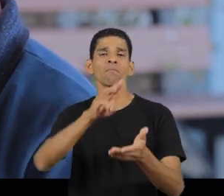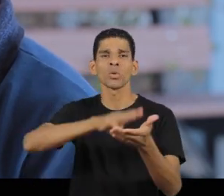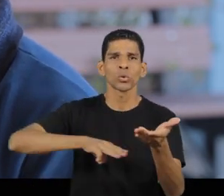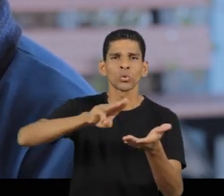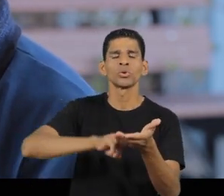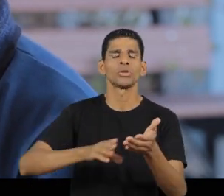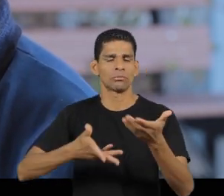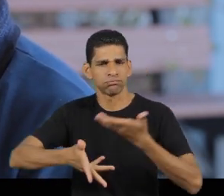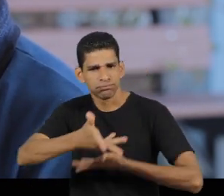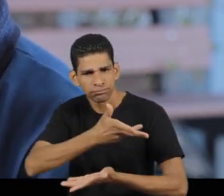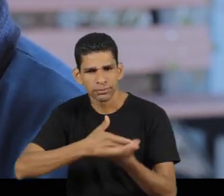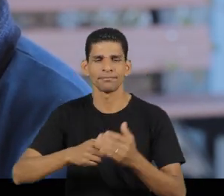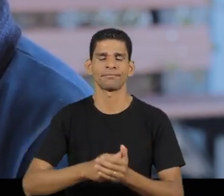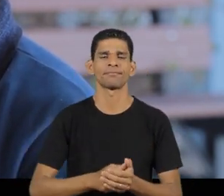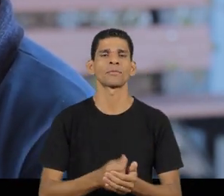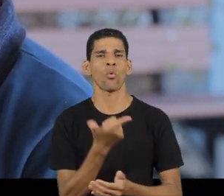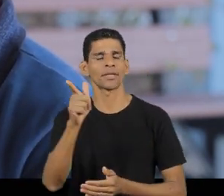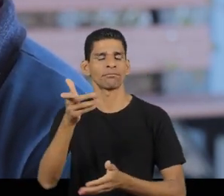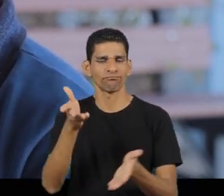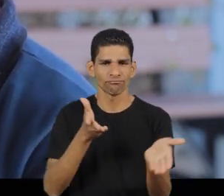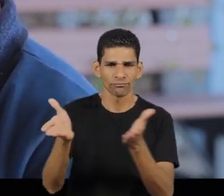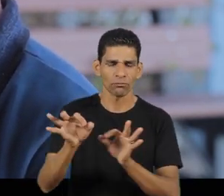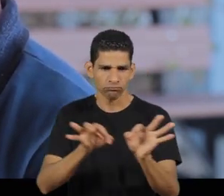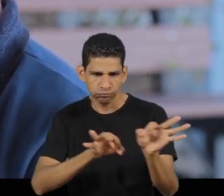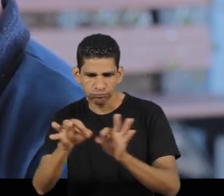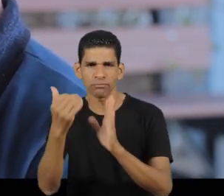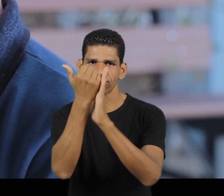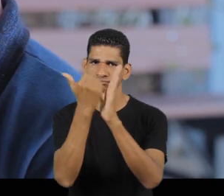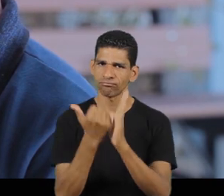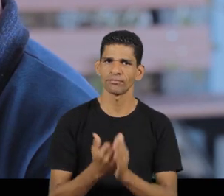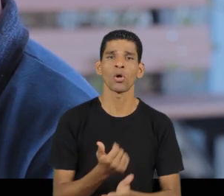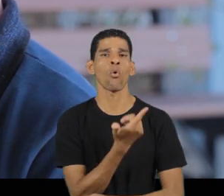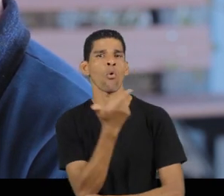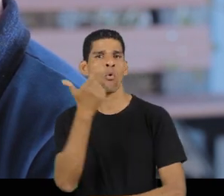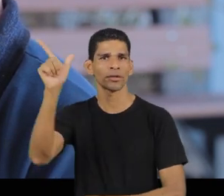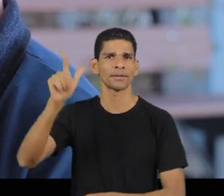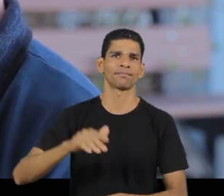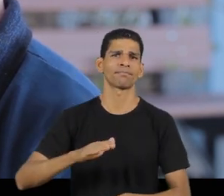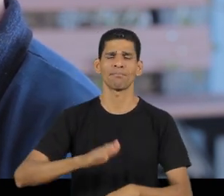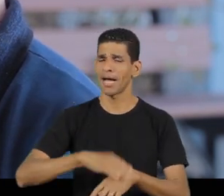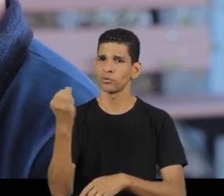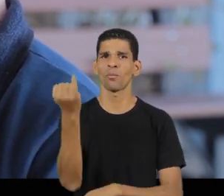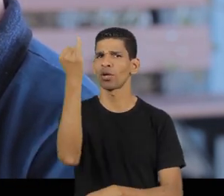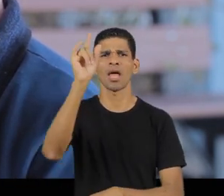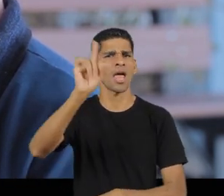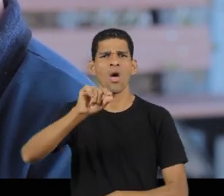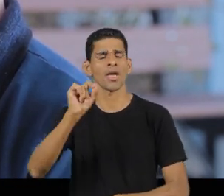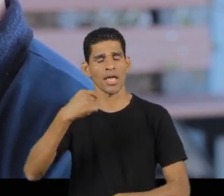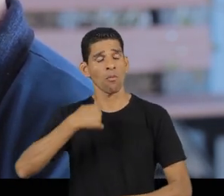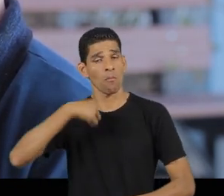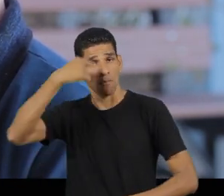metodológica, acessibilidade programática e uma das mais importantes, que eu